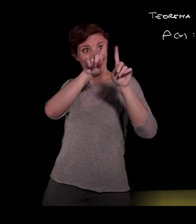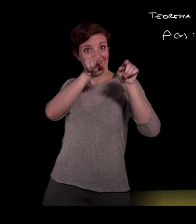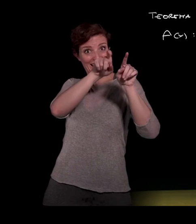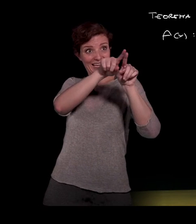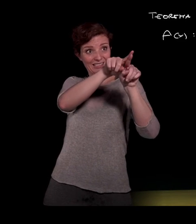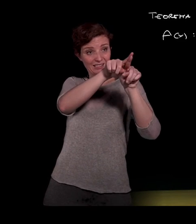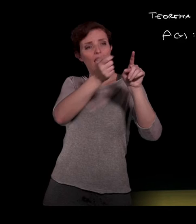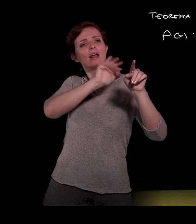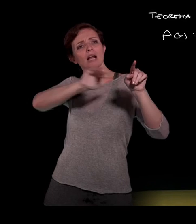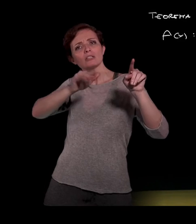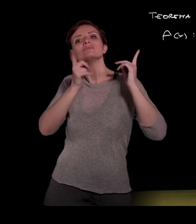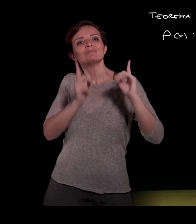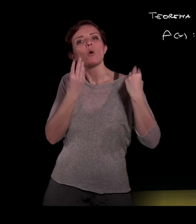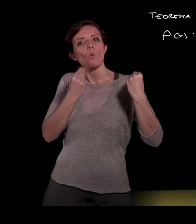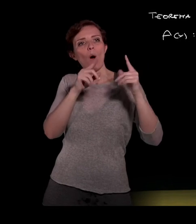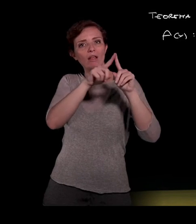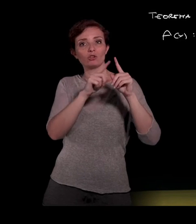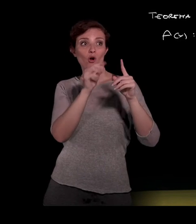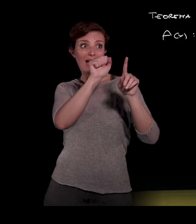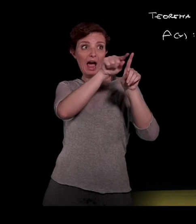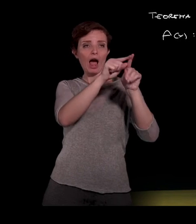quando alla variabile x andiamo a sostituire il valore di A.